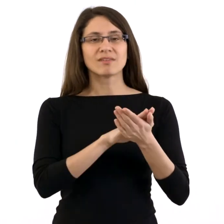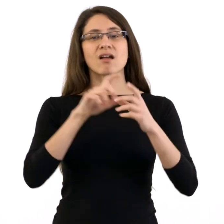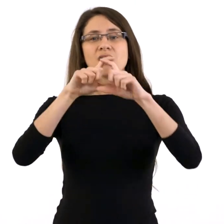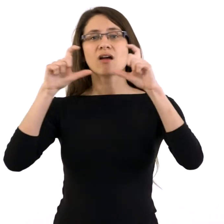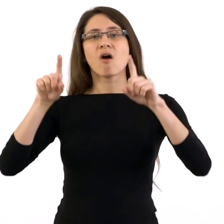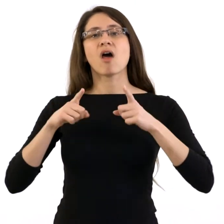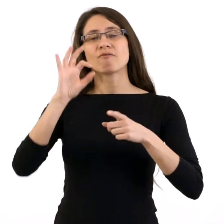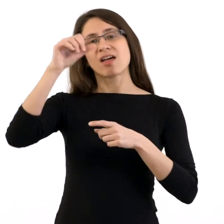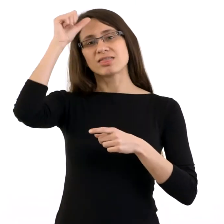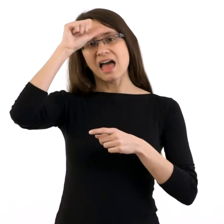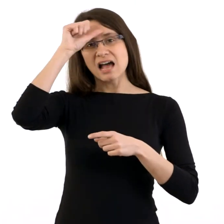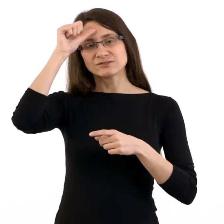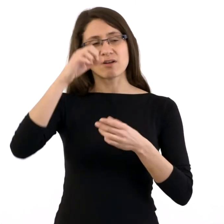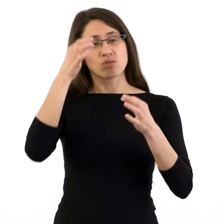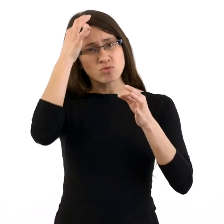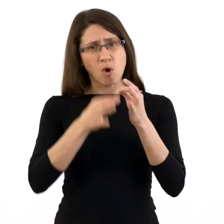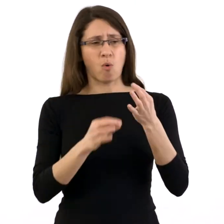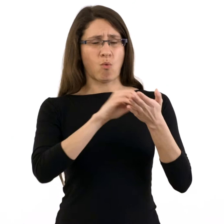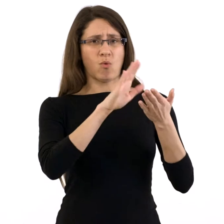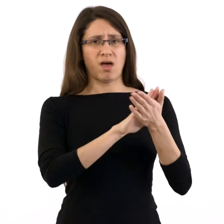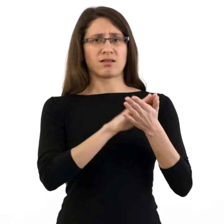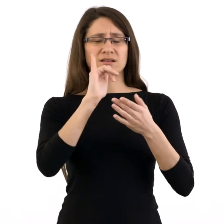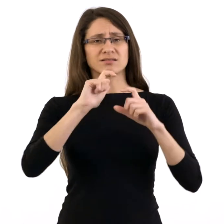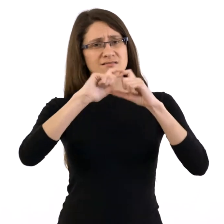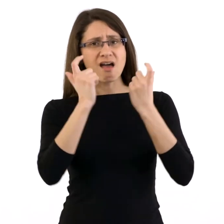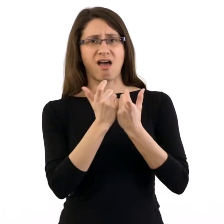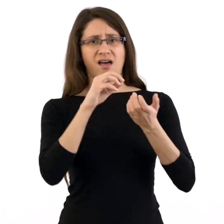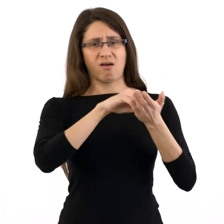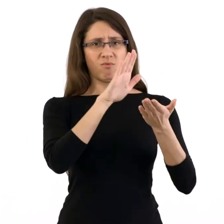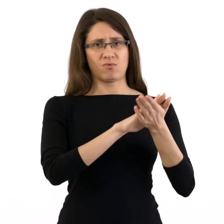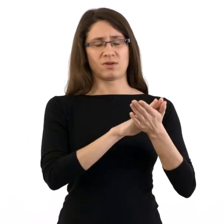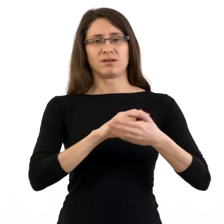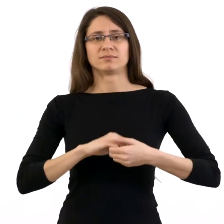poprawne wpisanie wszystkich danych organizacji,